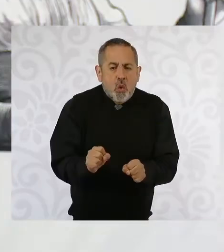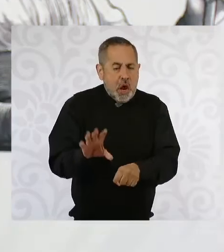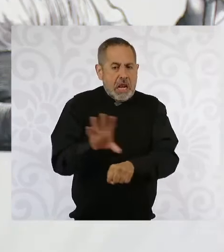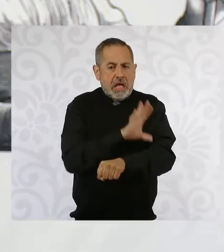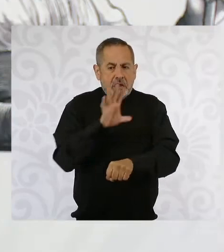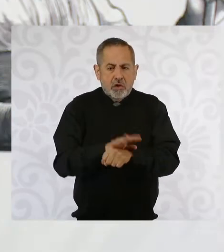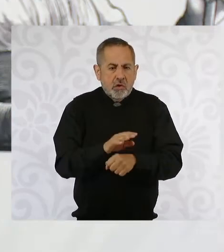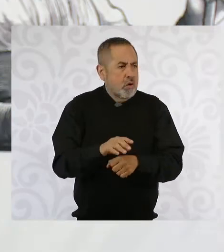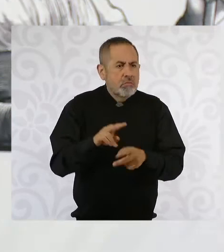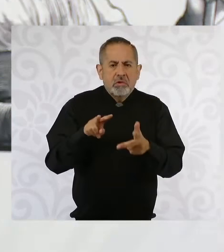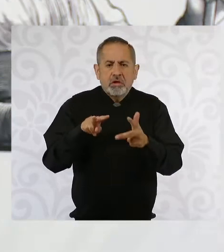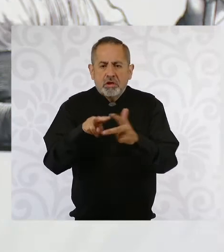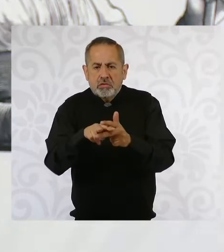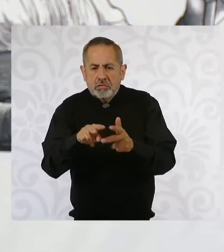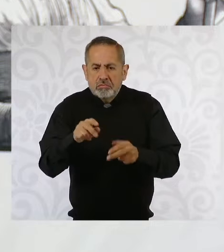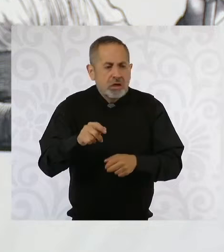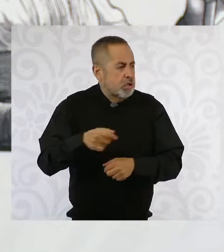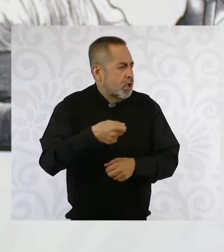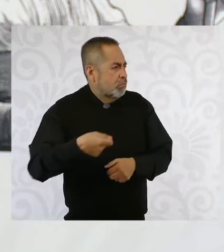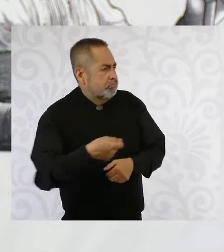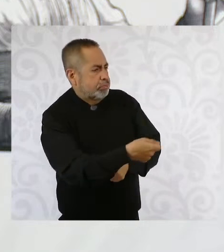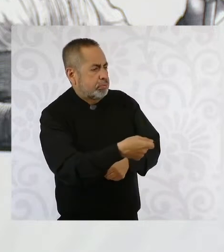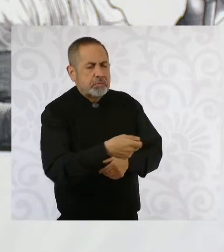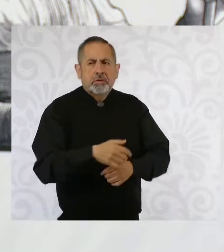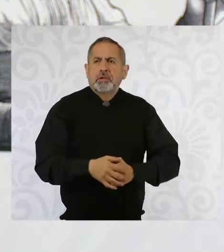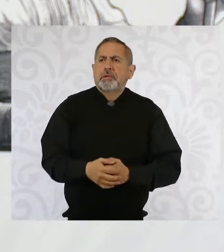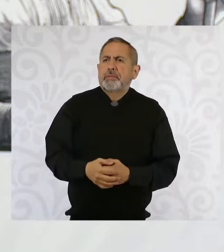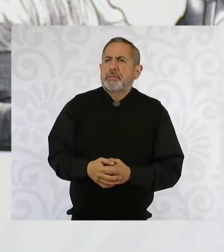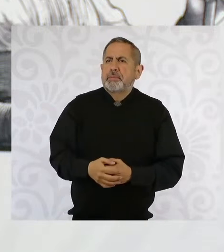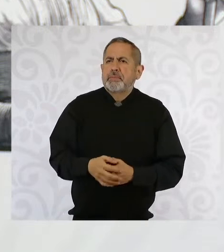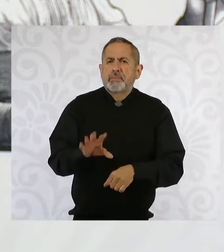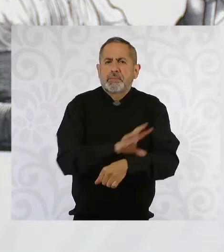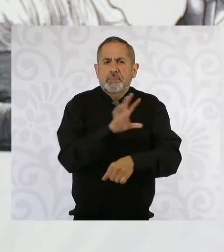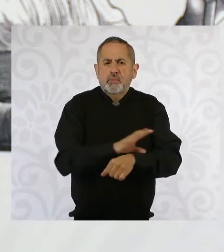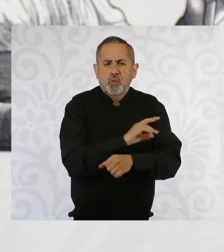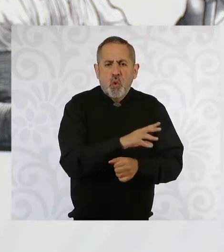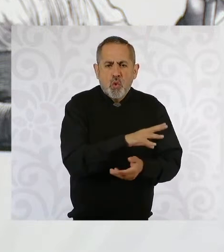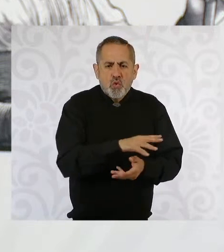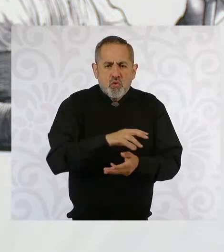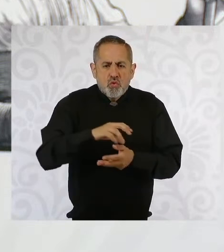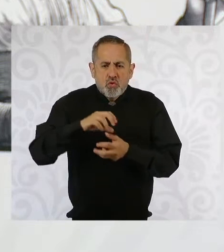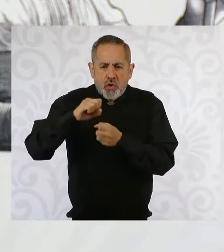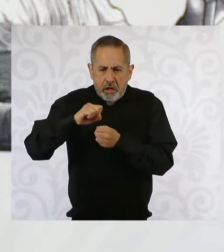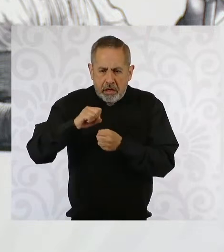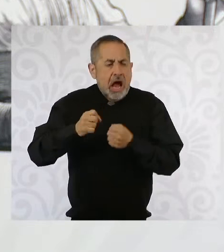en cualquier enchufe y que la mayoría de sus componentes sean mexicanos Entonces poco a poco